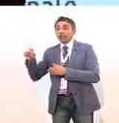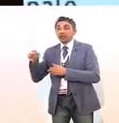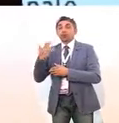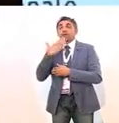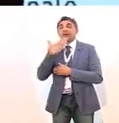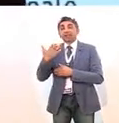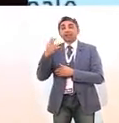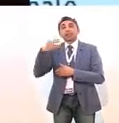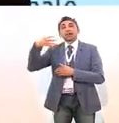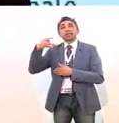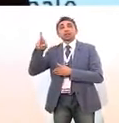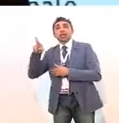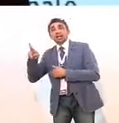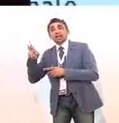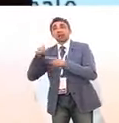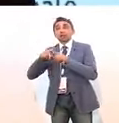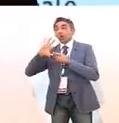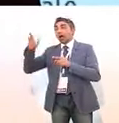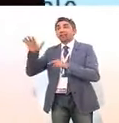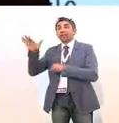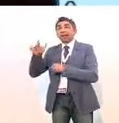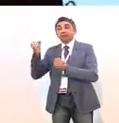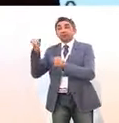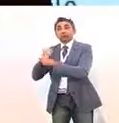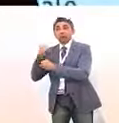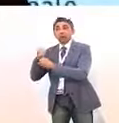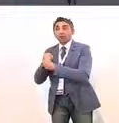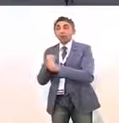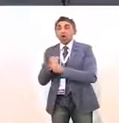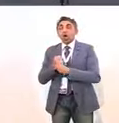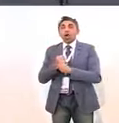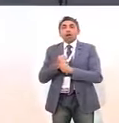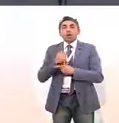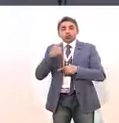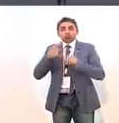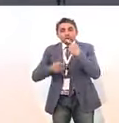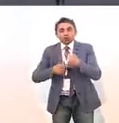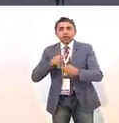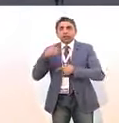i ragazzi che ci hanno lavorato. Come facciamo costantemente nell’andare a combattere le